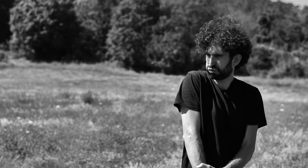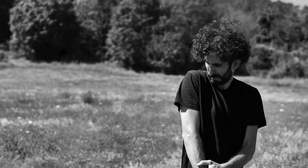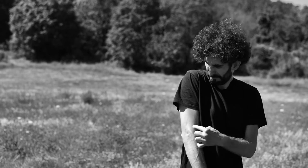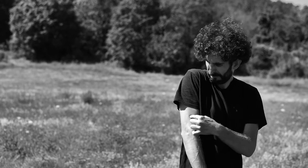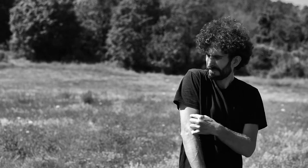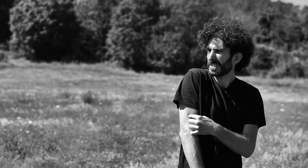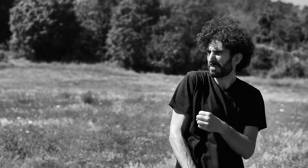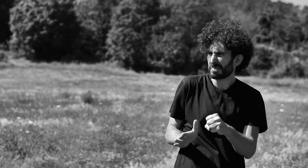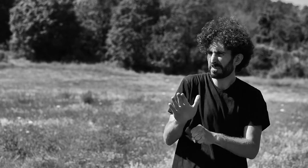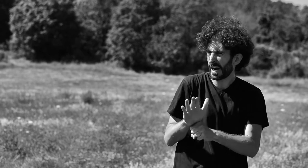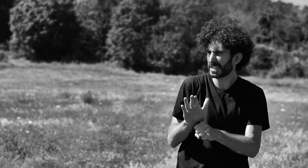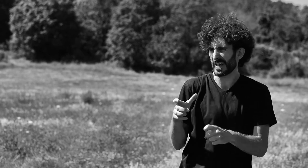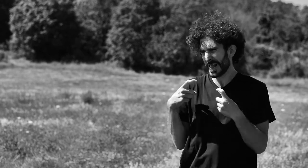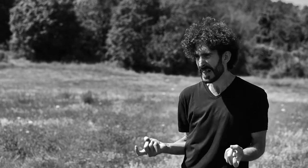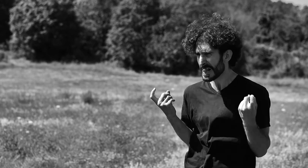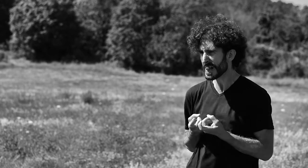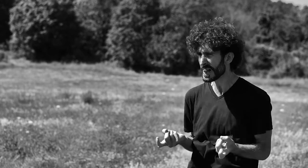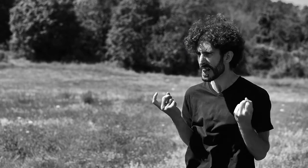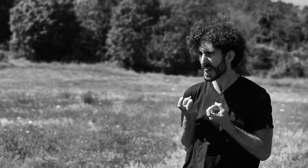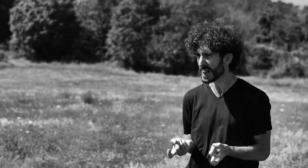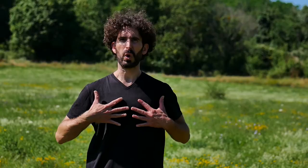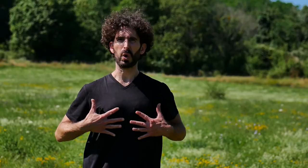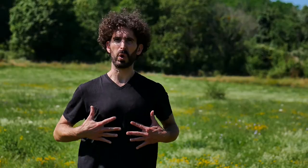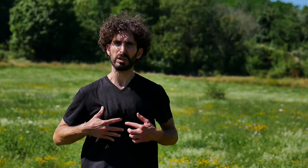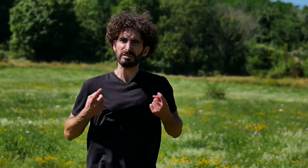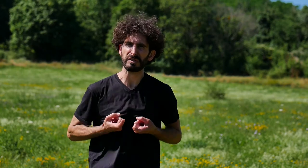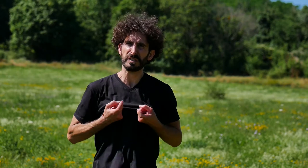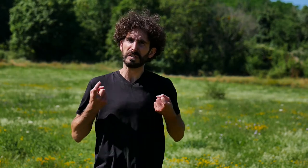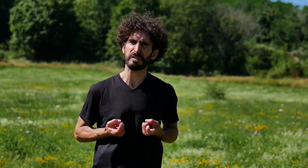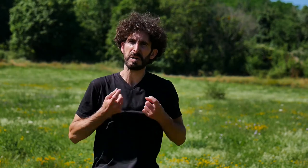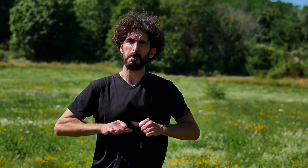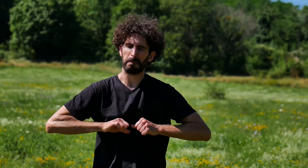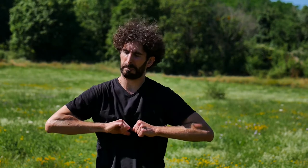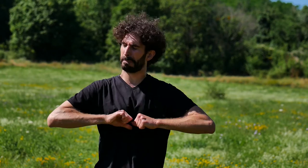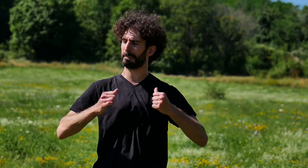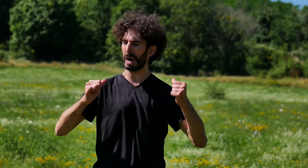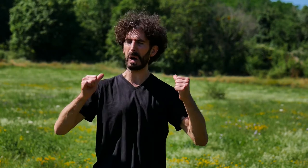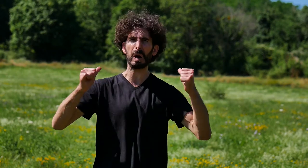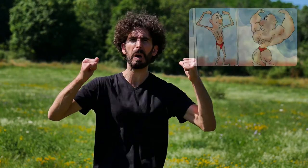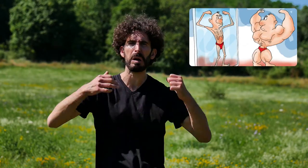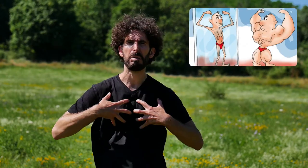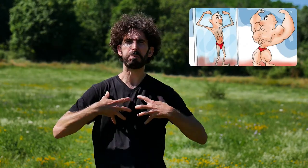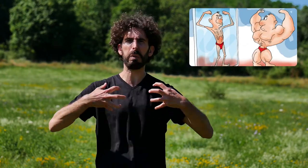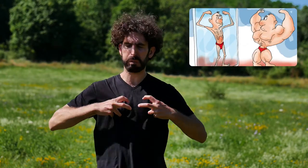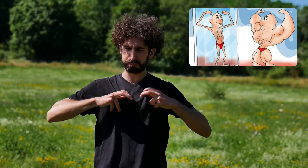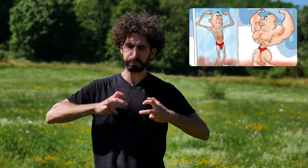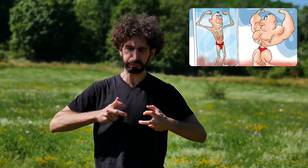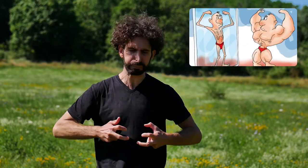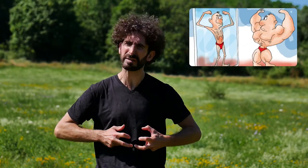Ce muscle, ce n'est pas assez. * Continue à s'entraîner * Même en sculptant son corps,